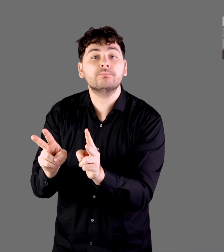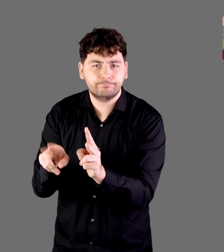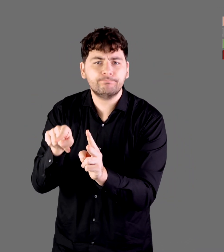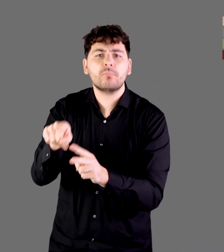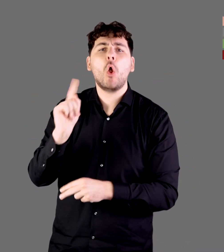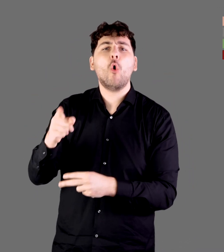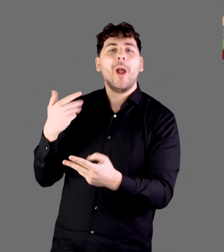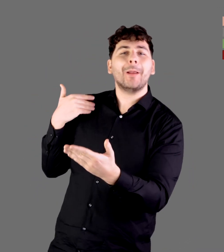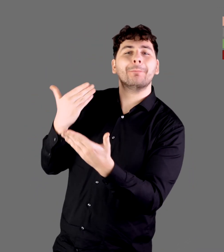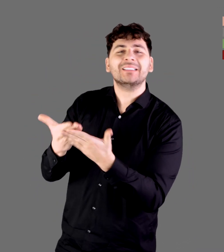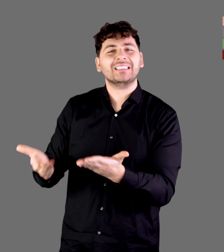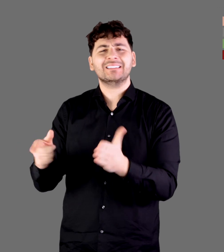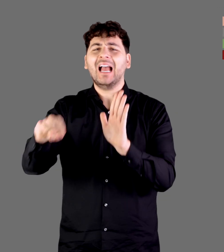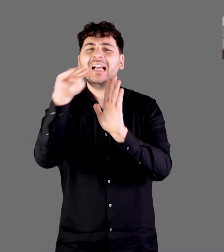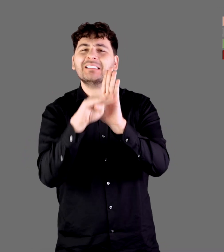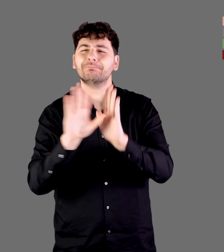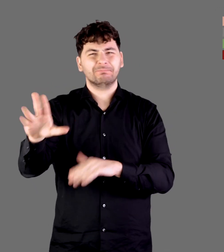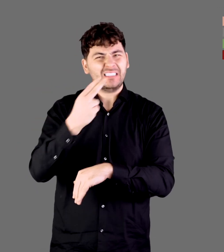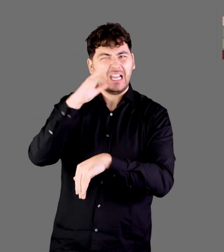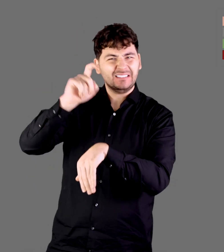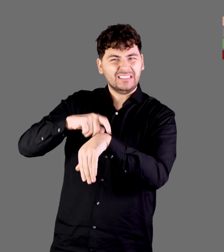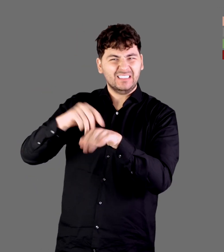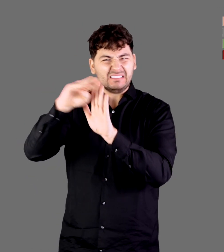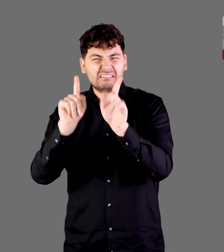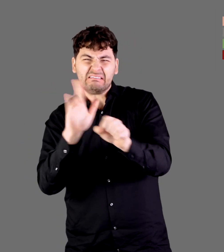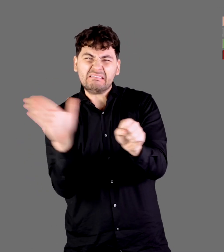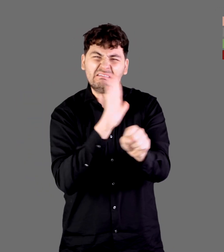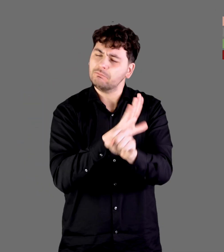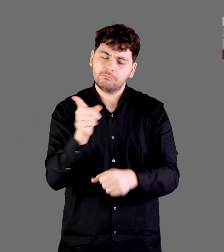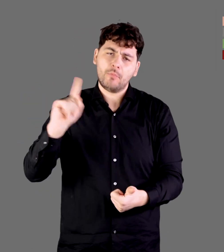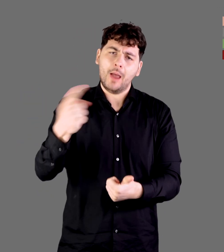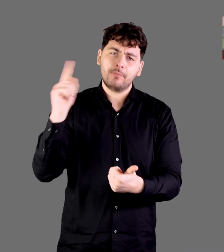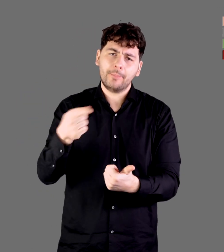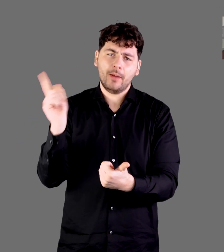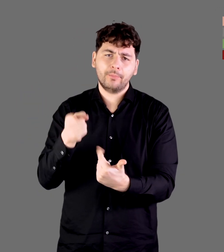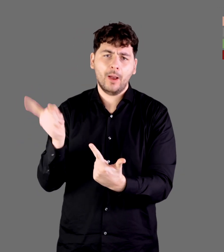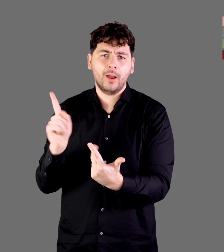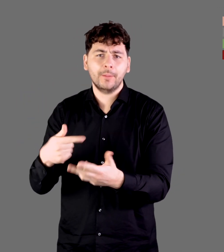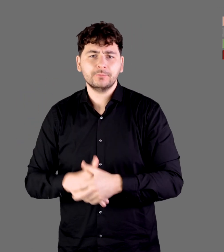die Aufhebung aller nationalsozialistischen Gesetze,